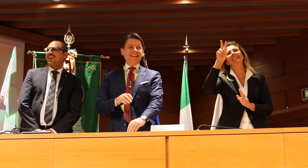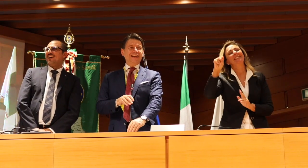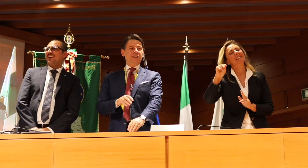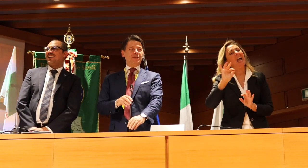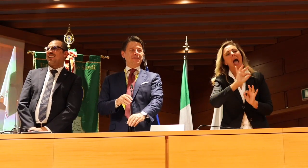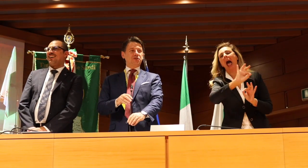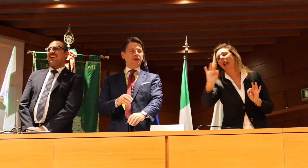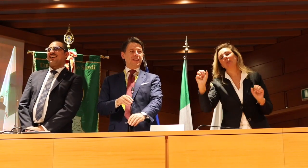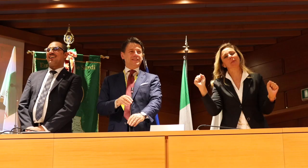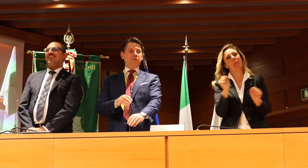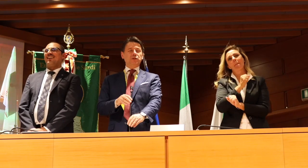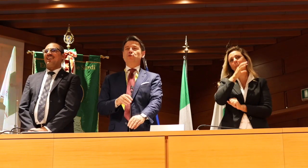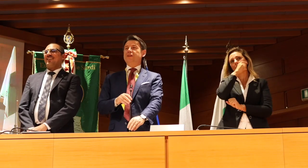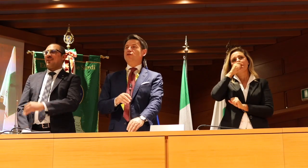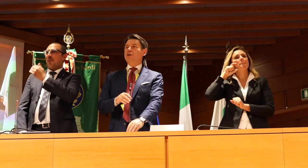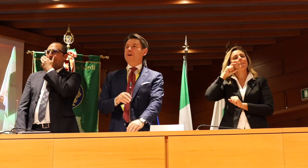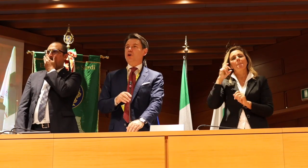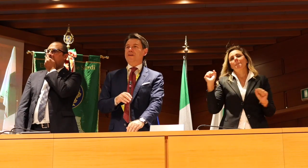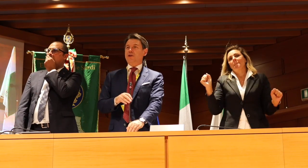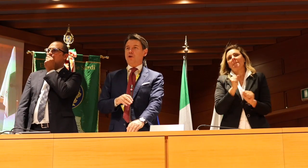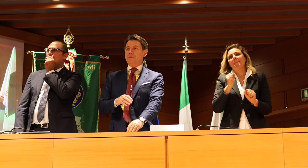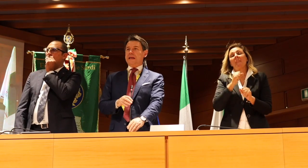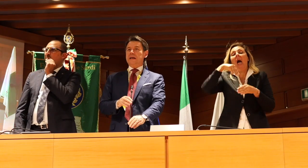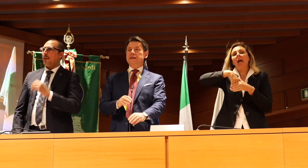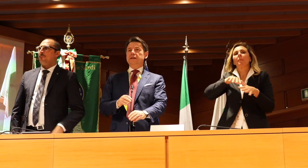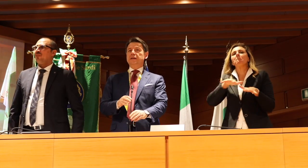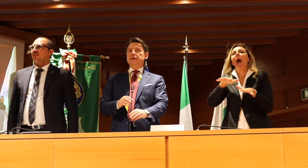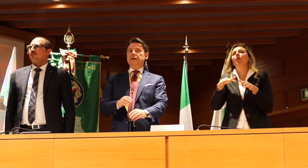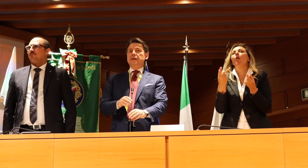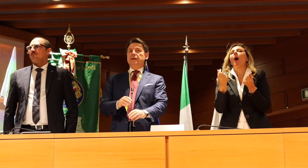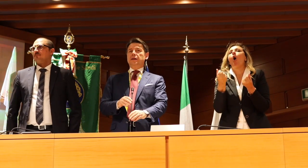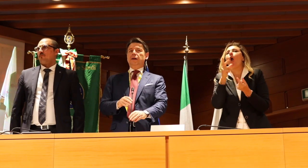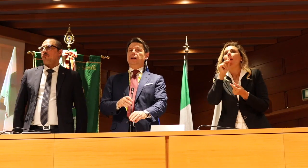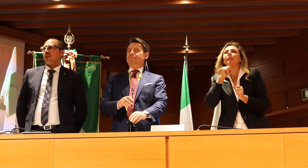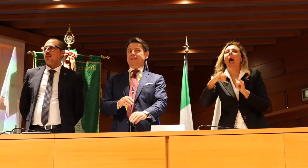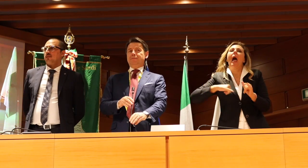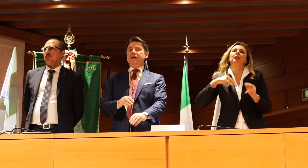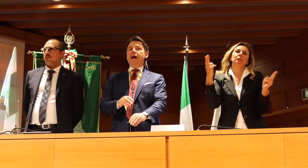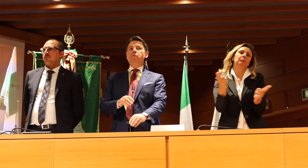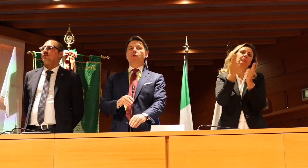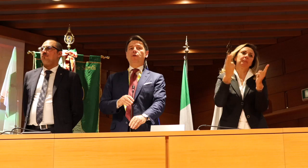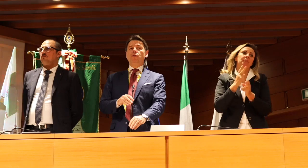In questi giorni stiamo discutendo di manovra economica,